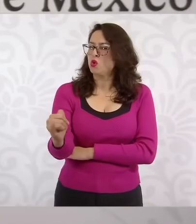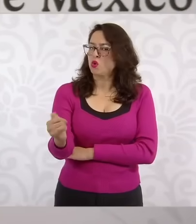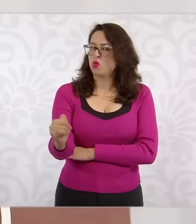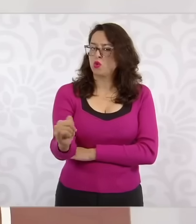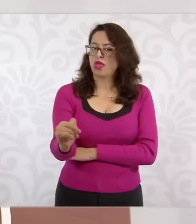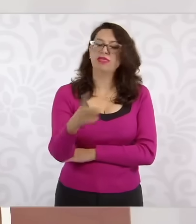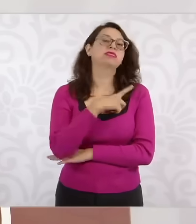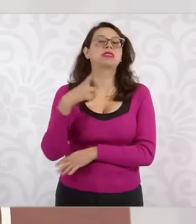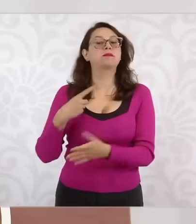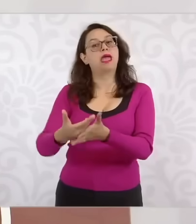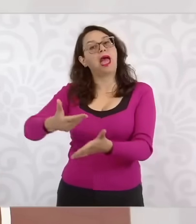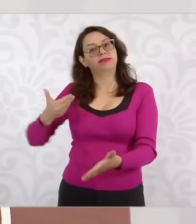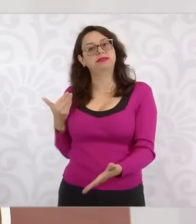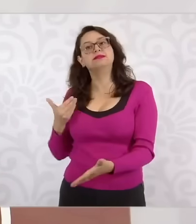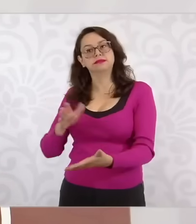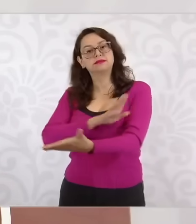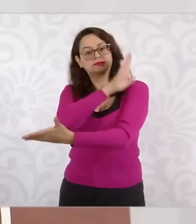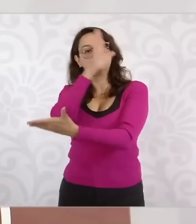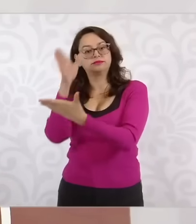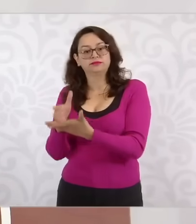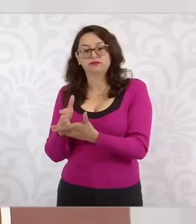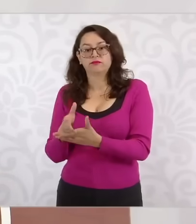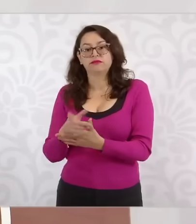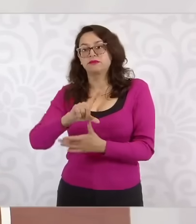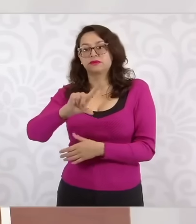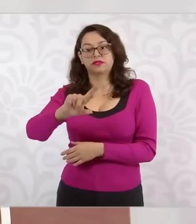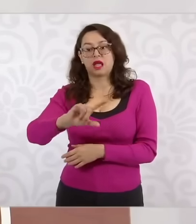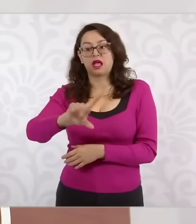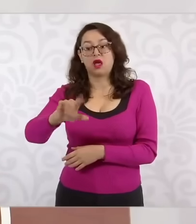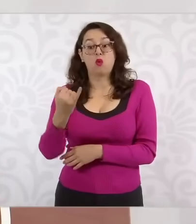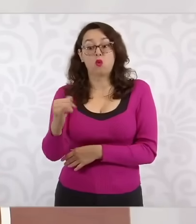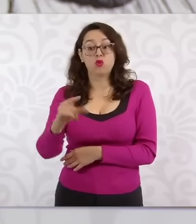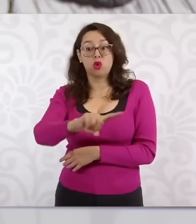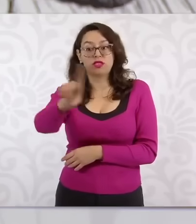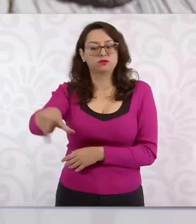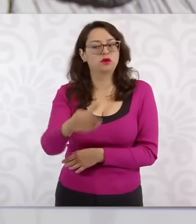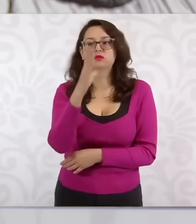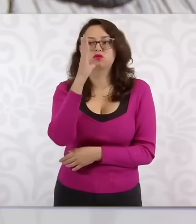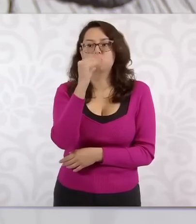tendría que ser antes de junio que yo fuera porque pues ya no puedo ir eh con la jornada electoral.